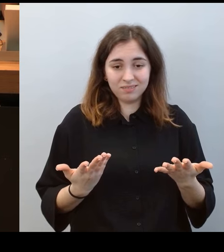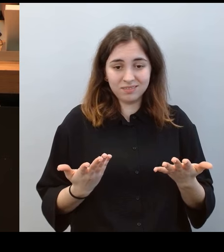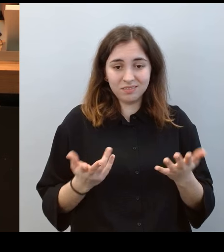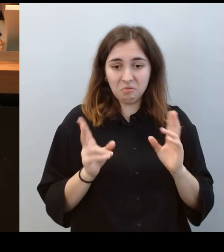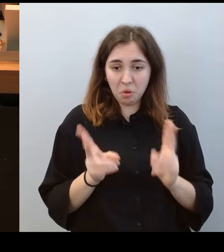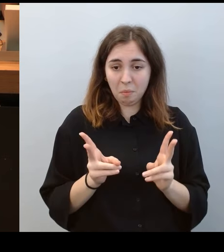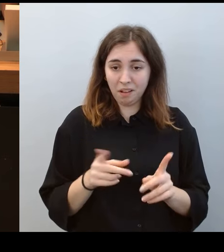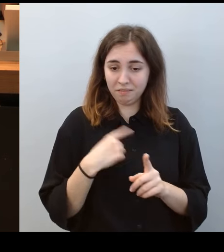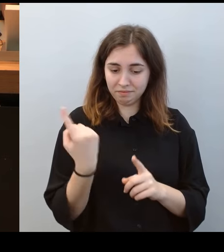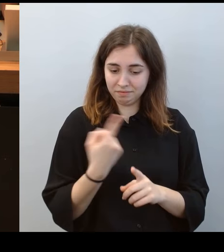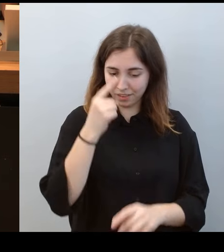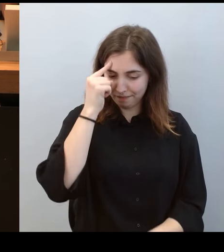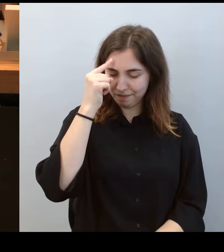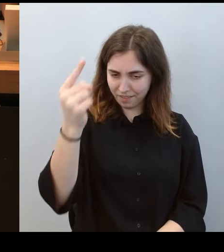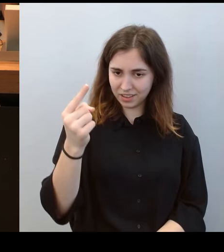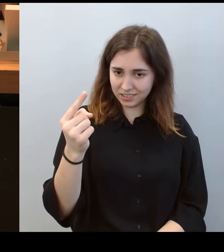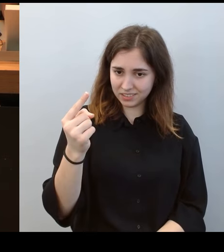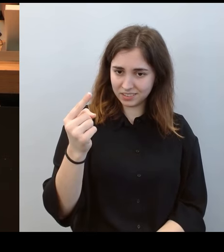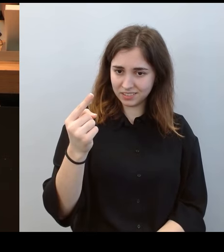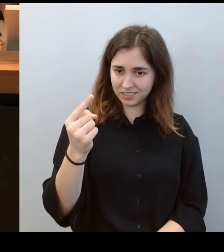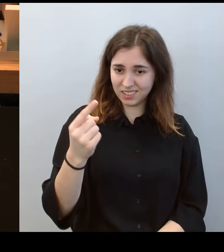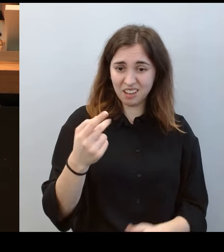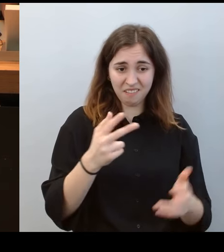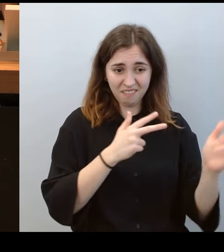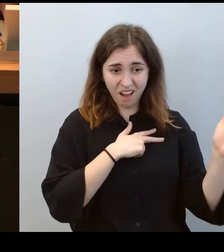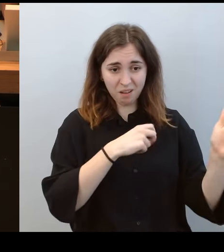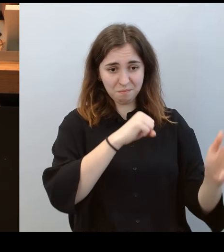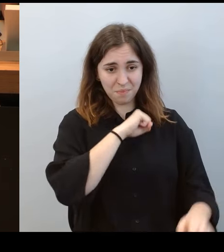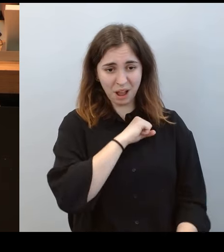auf der anderen Seite kein Erfolg der Einträchtigung gegenübersteht